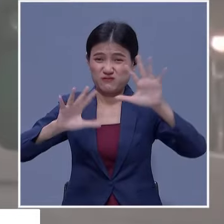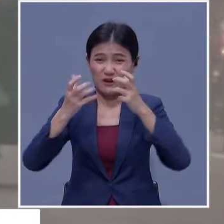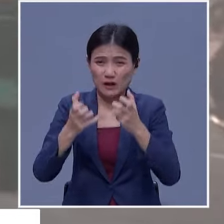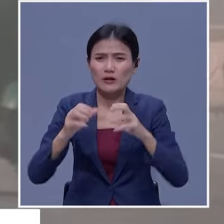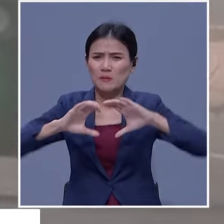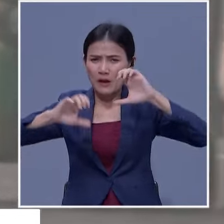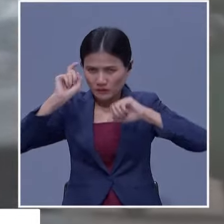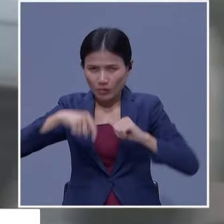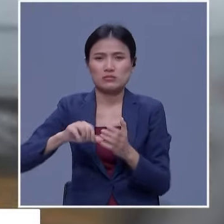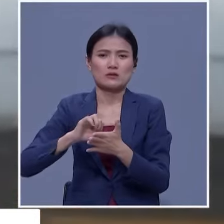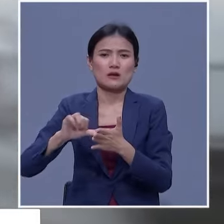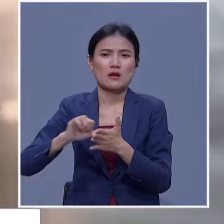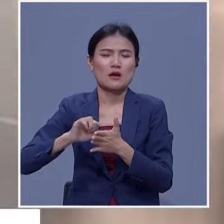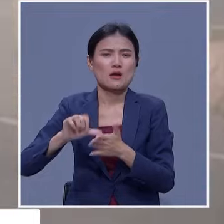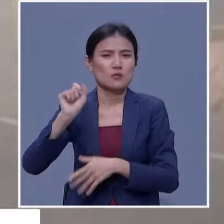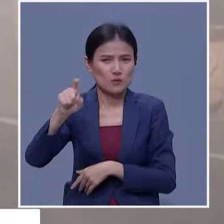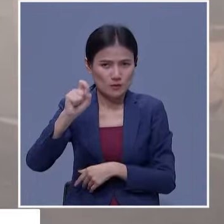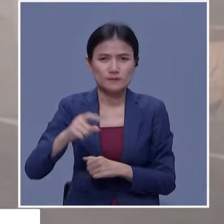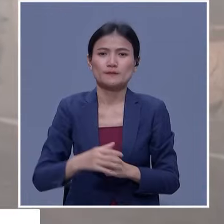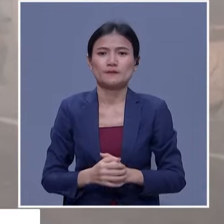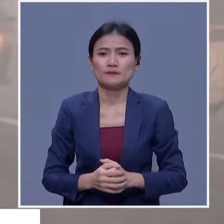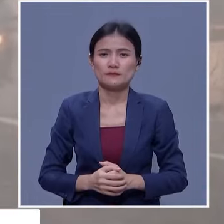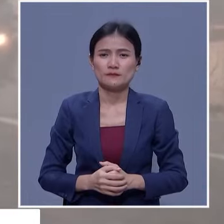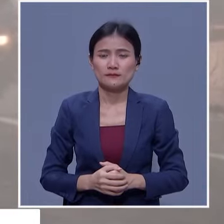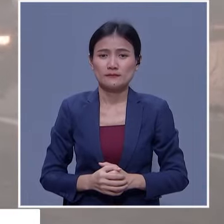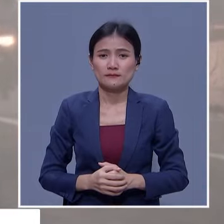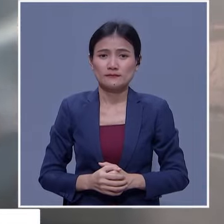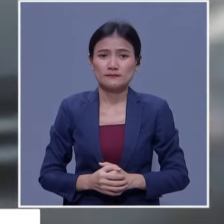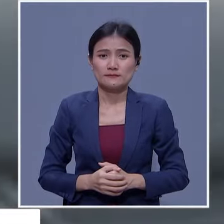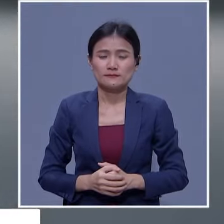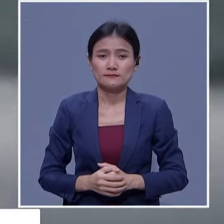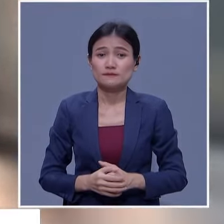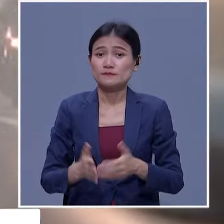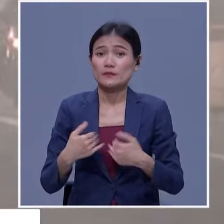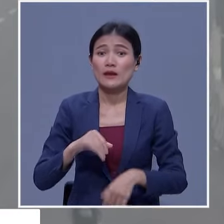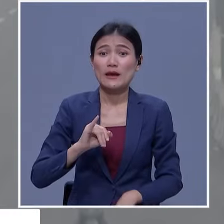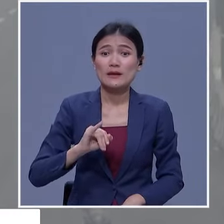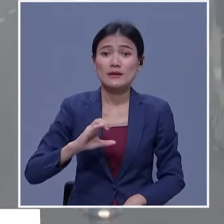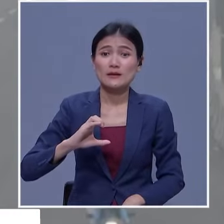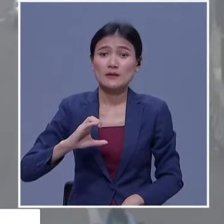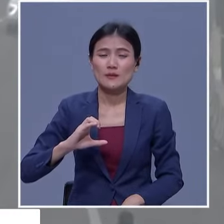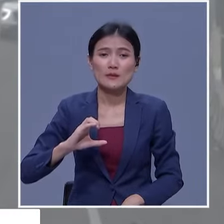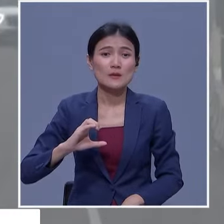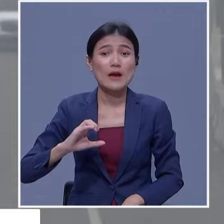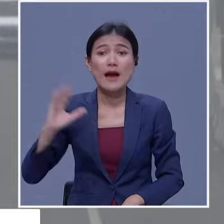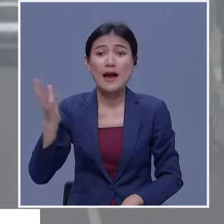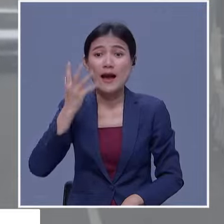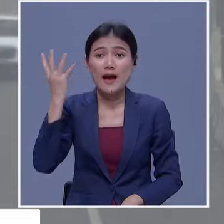ไขปัญหานี้อย่างเร่งด่วนด้วยค่ะทางด้าน IQ แอร์องค์กรเฝ้าระวังด้านคุณภาพอากาศใน